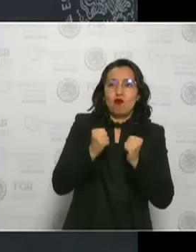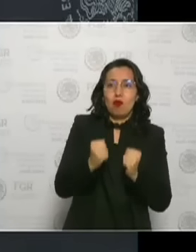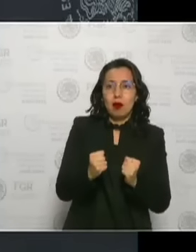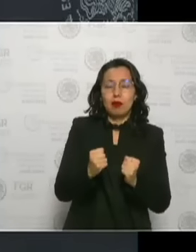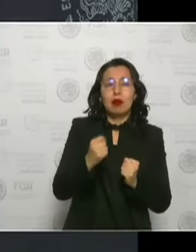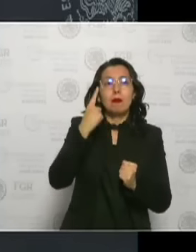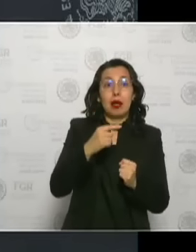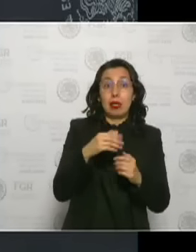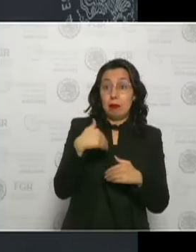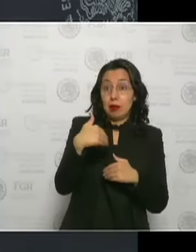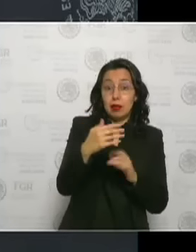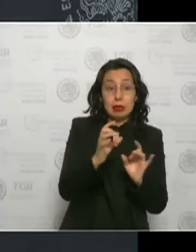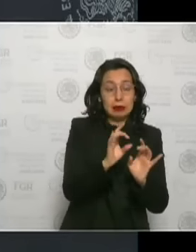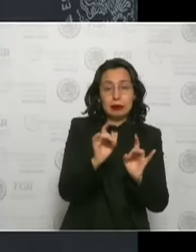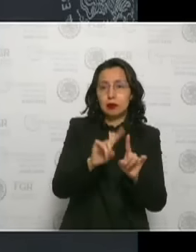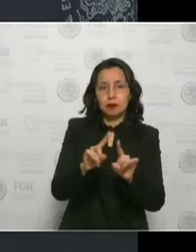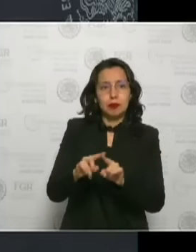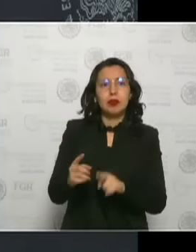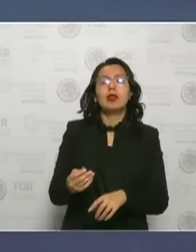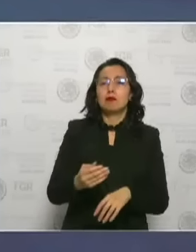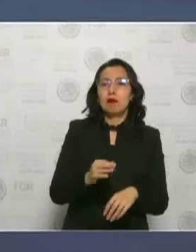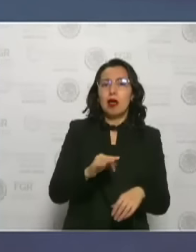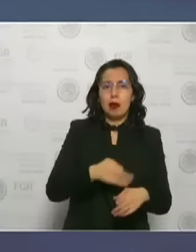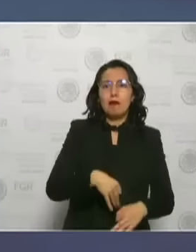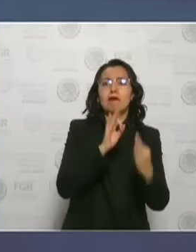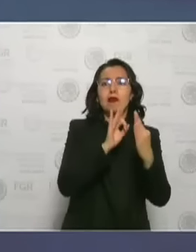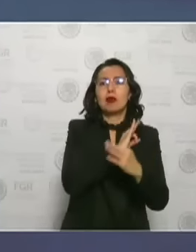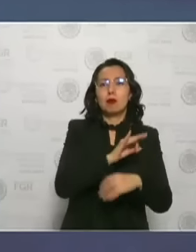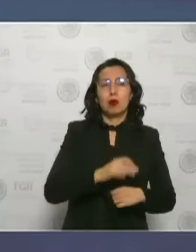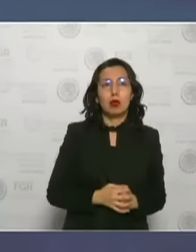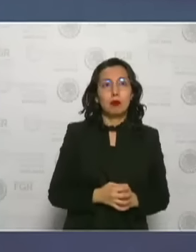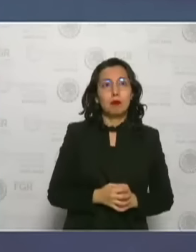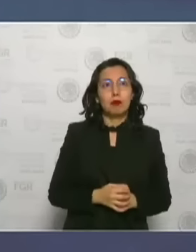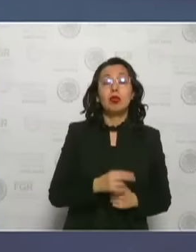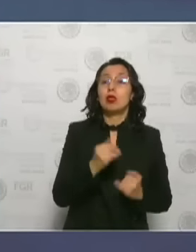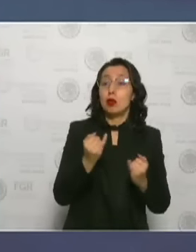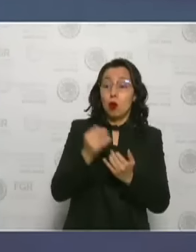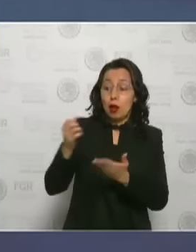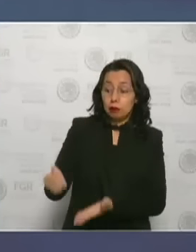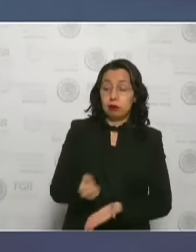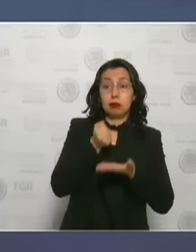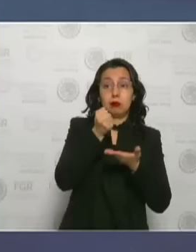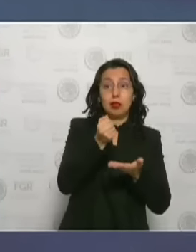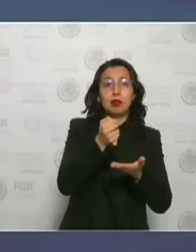los retos que estamos enfrentando. Estamos ordenando el presupuesto para fortalecer el